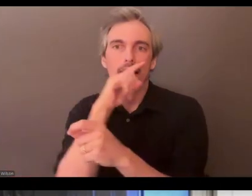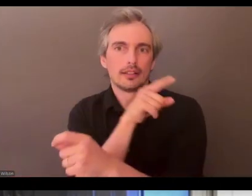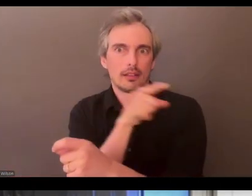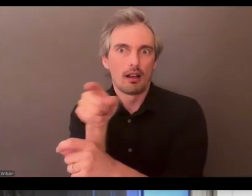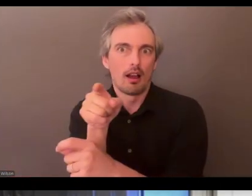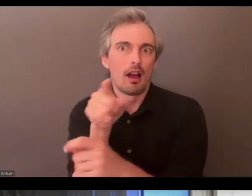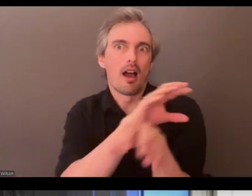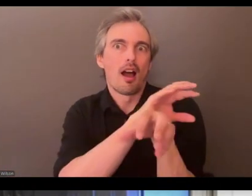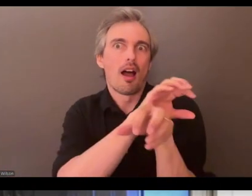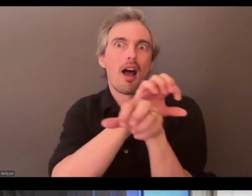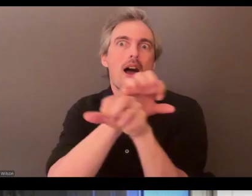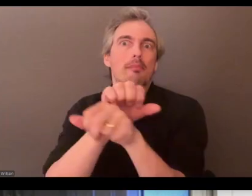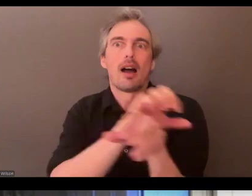読者の負担を考えましょう。